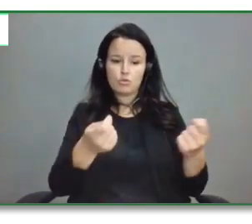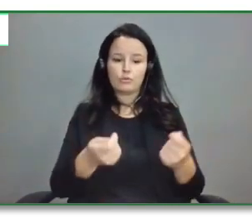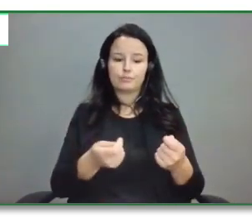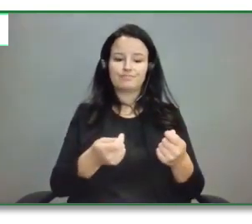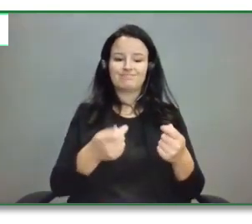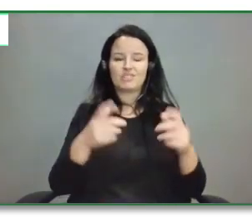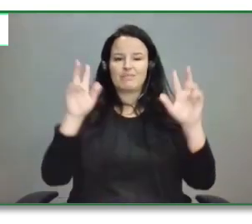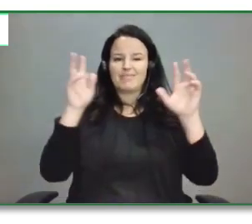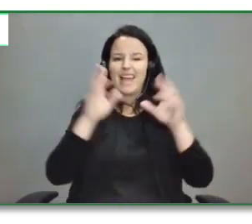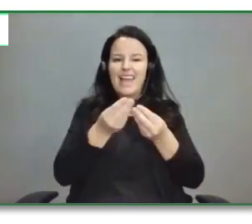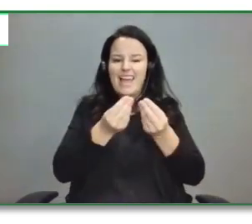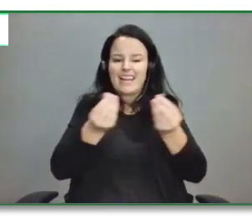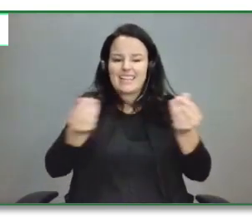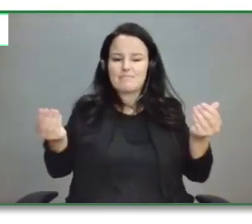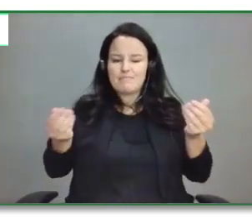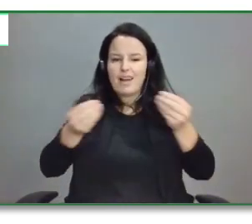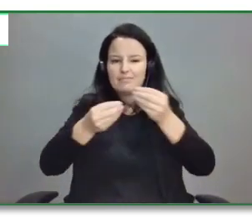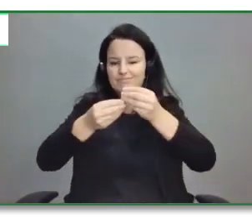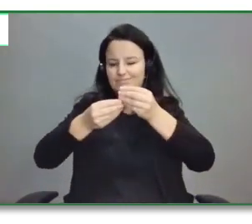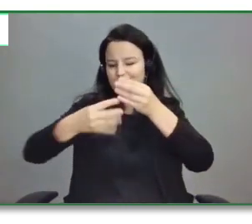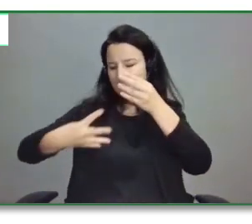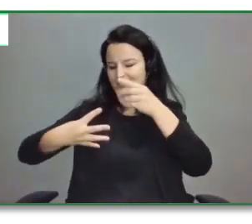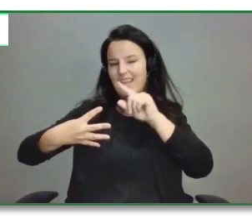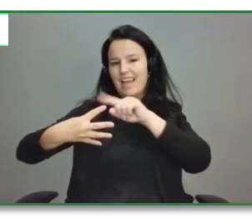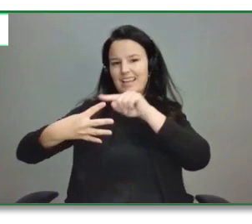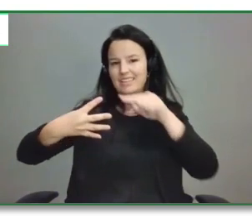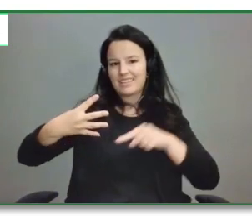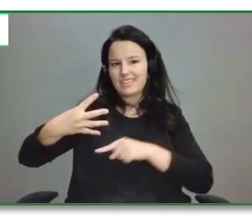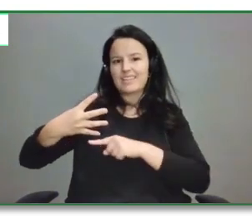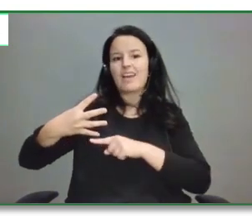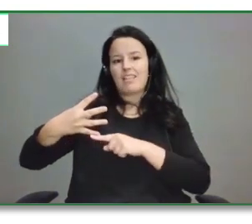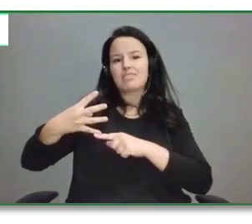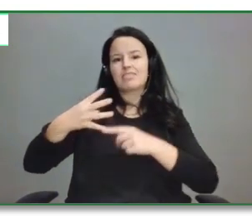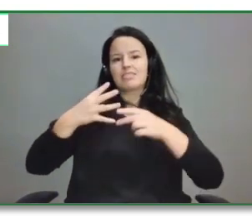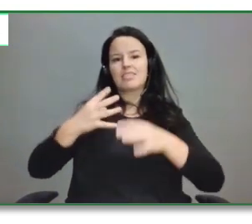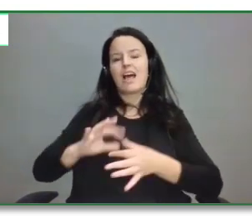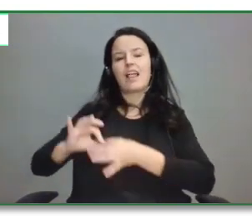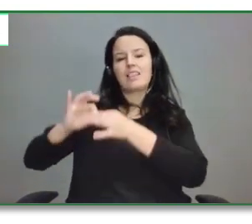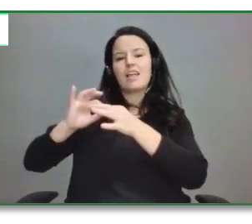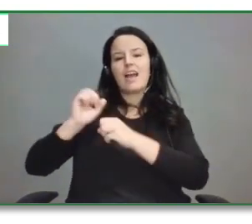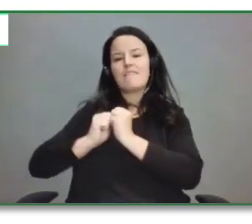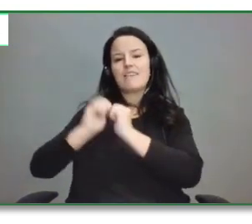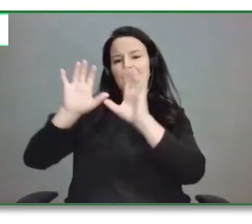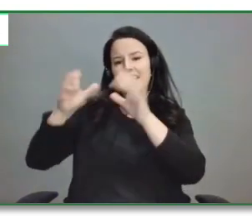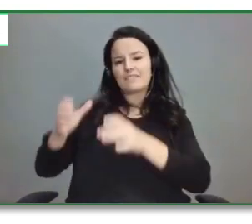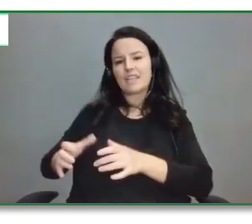été décomposée en quatre sous variables